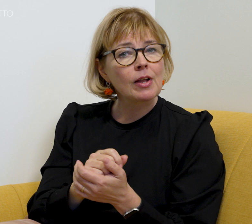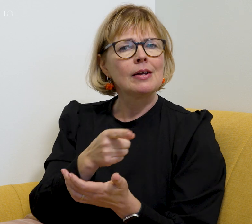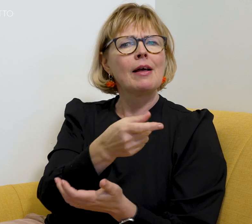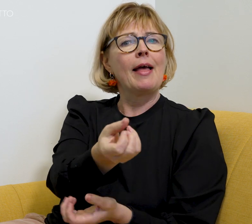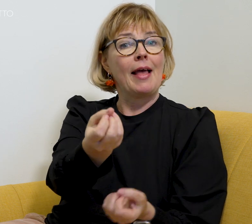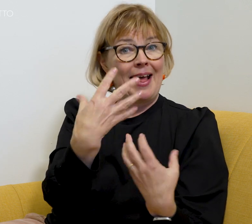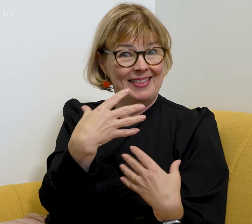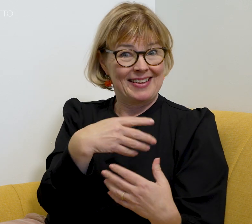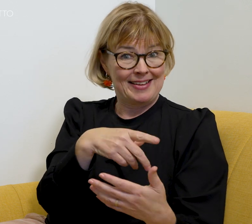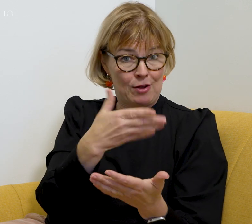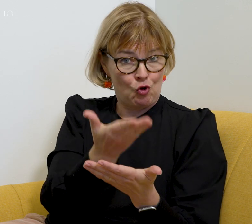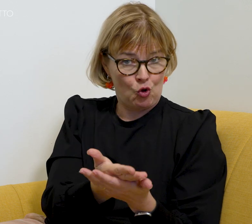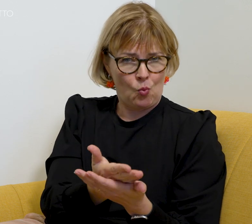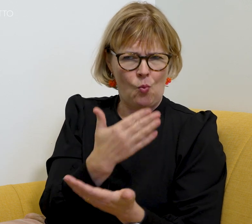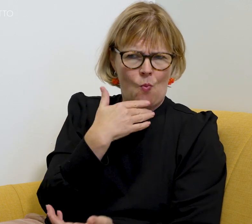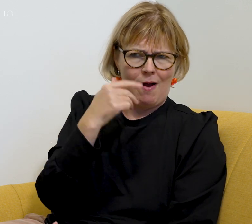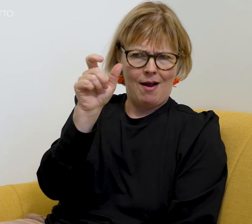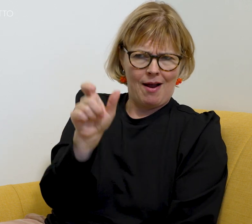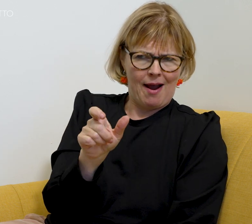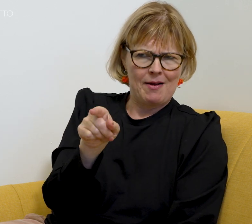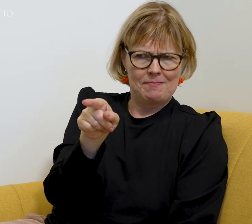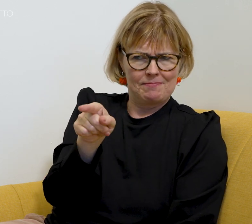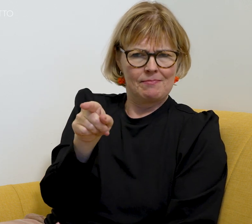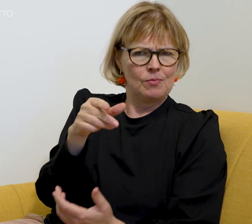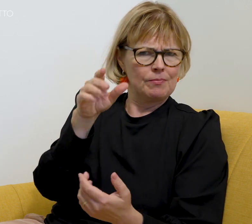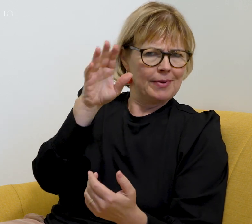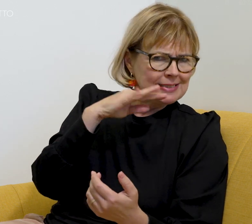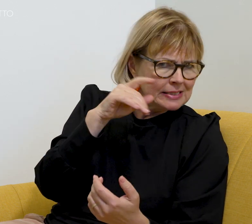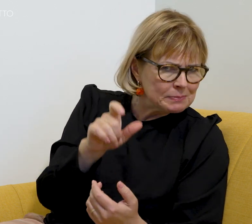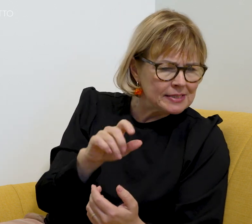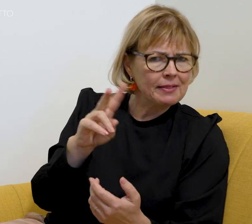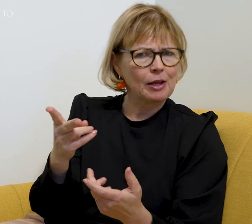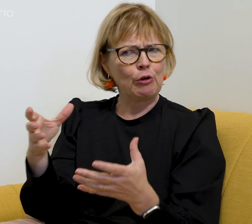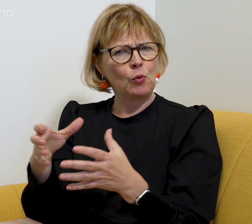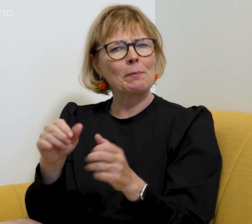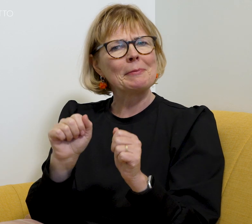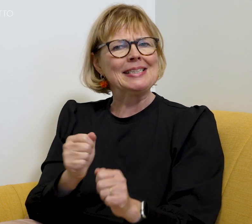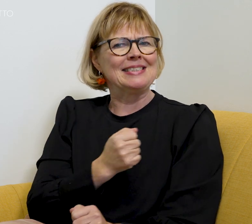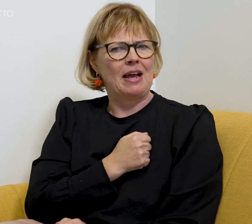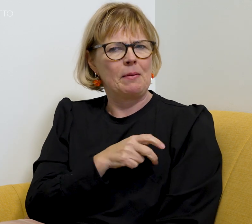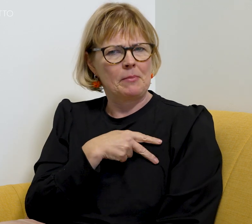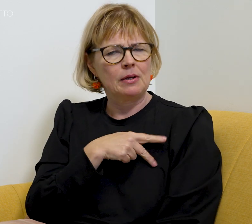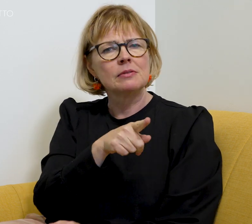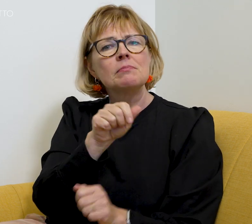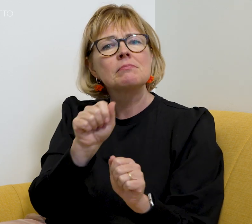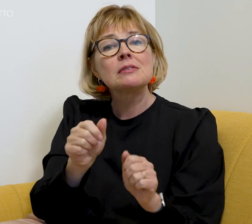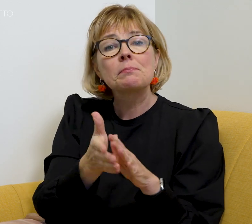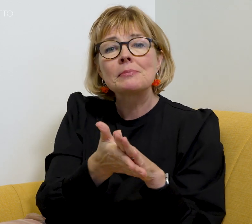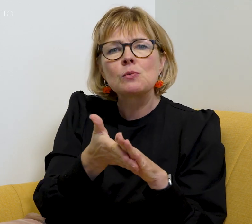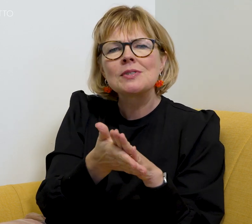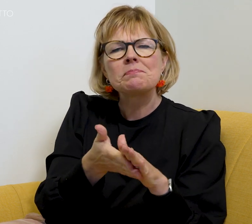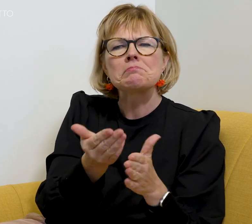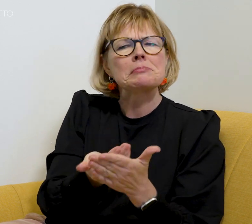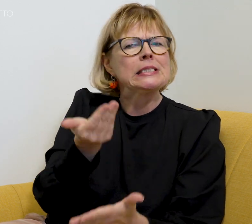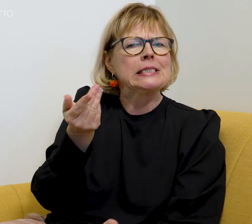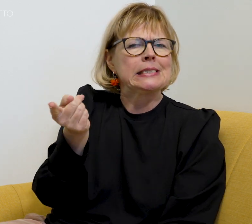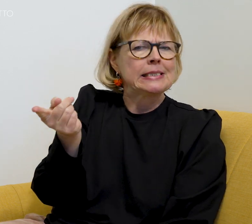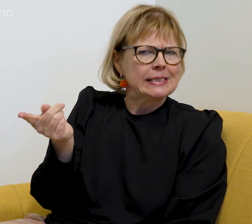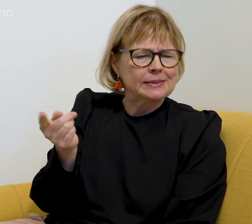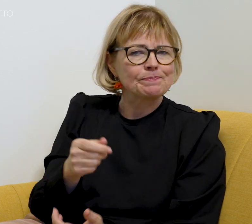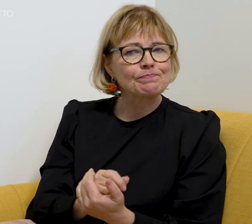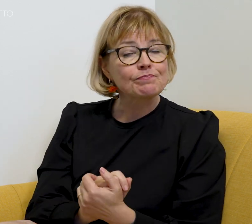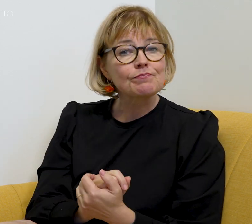Kerro meille, miksi juuri tämä henkilö tai taho olisi sopiva palkinnon saaja toiminnastaan vuonna 2024.